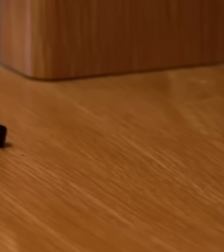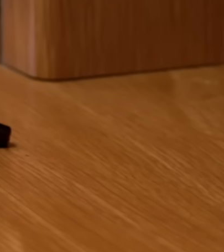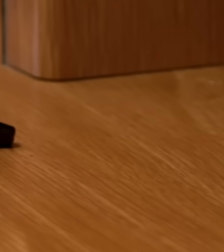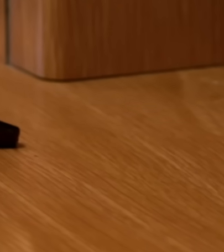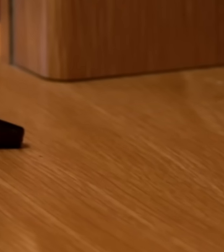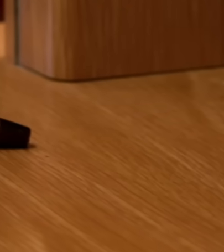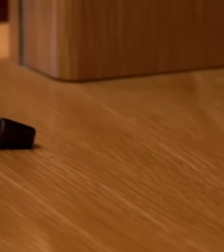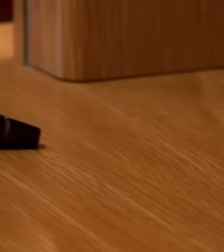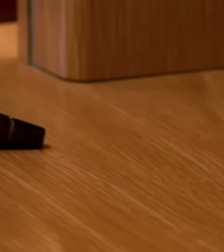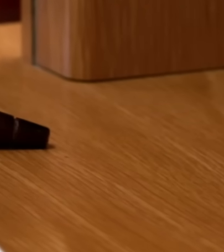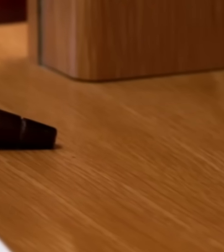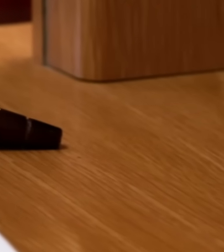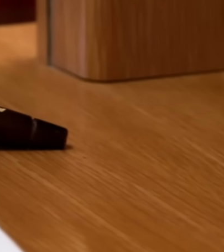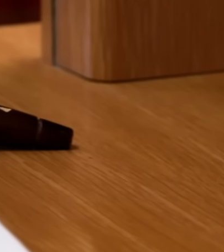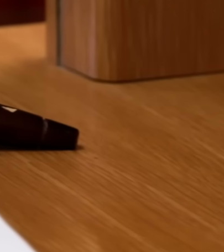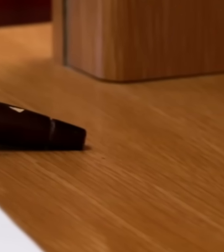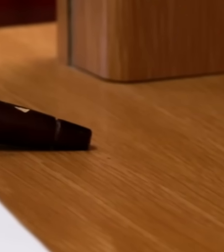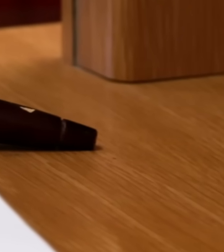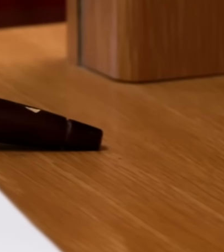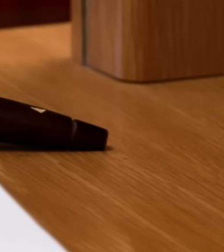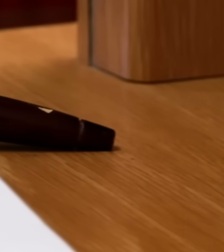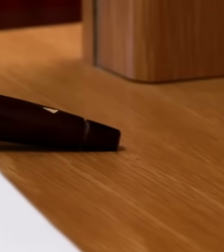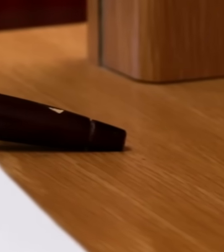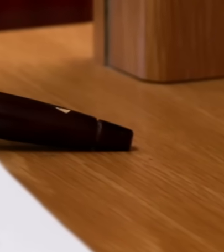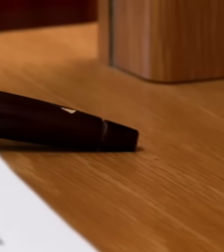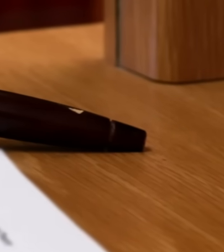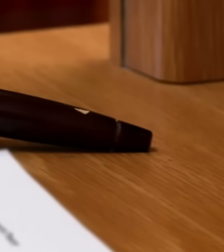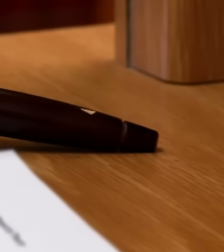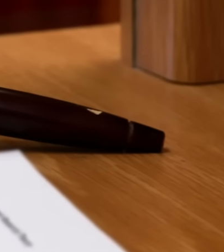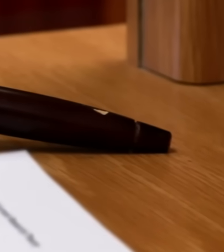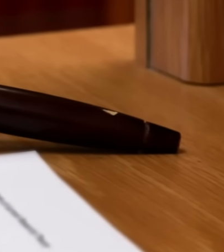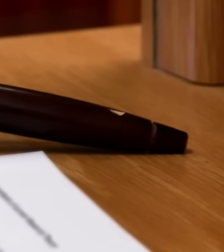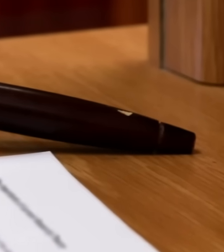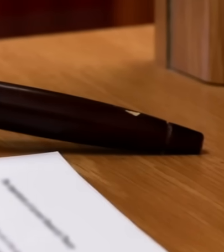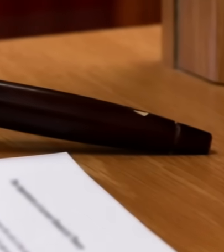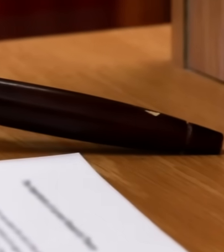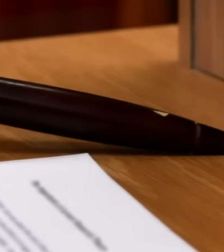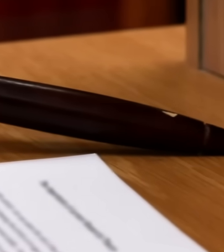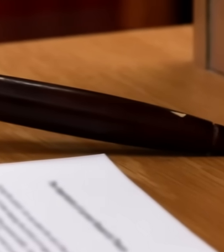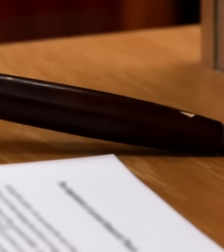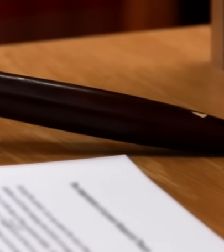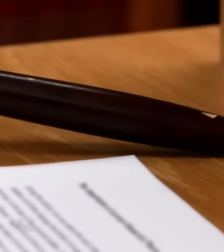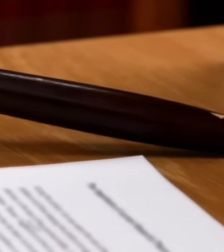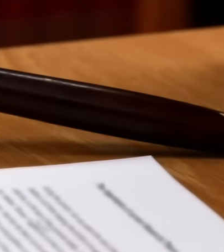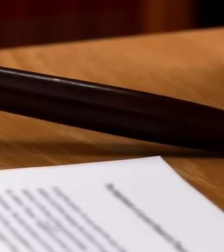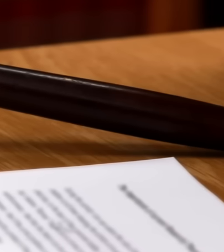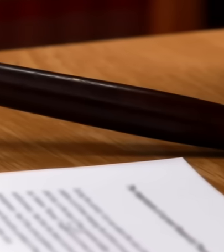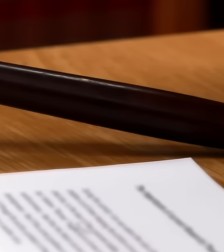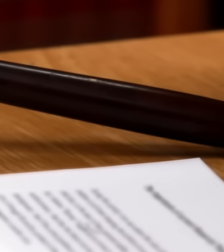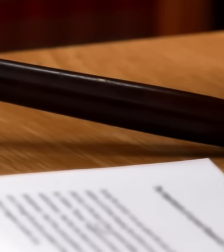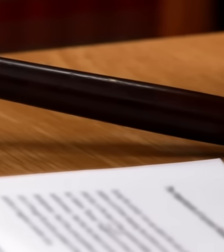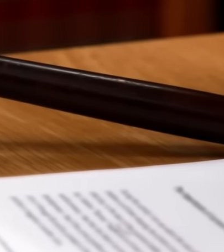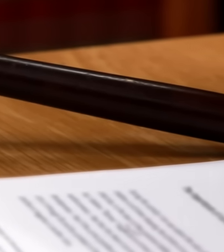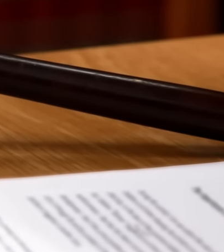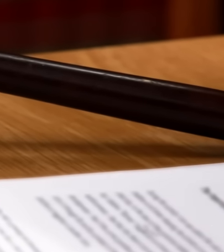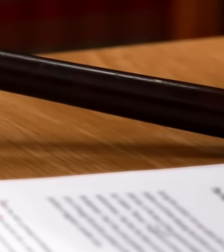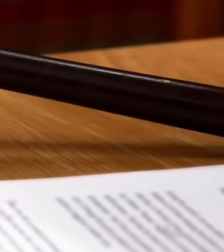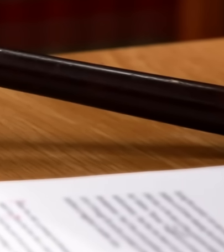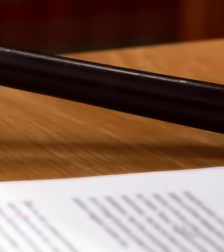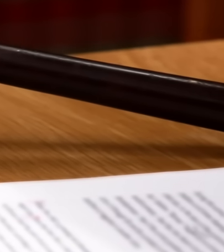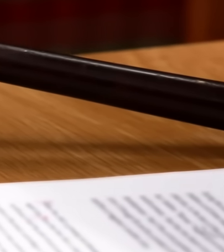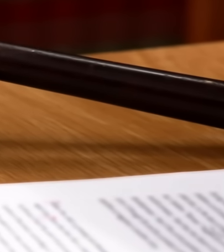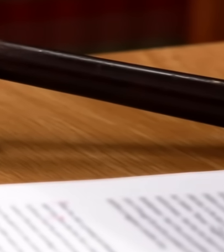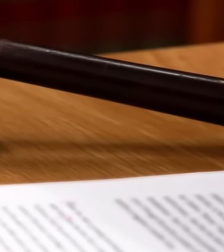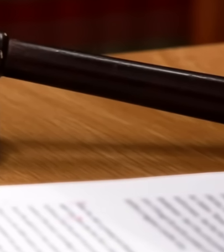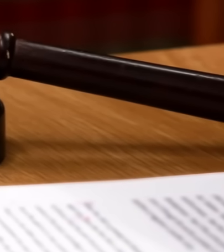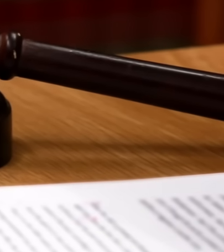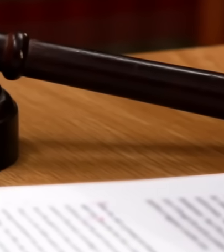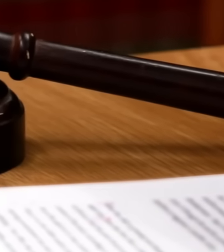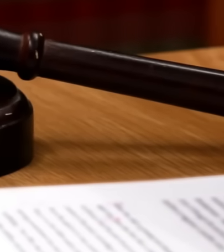administrativa del primer circuito confirmó la sentencia del 29 de noviembre del 2023